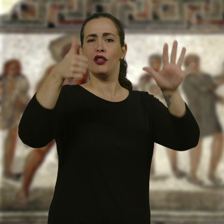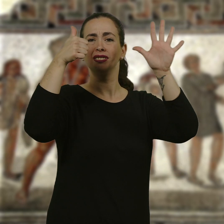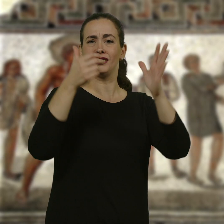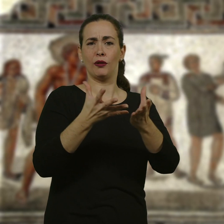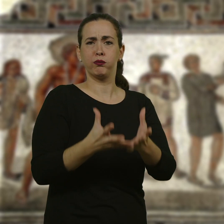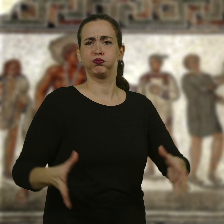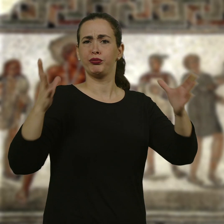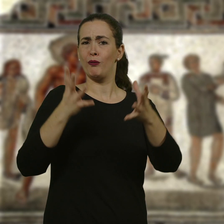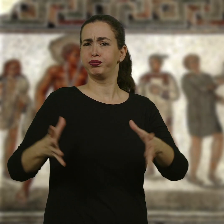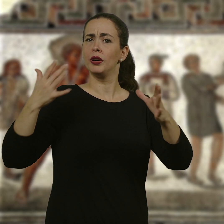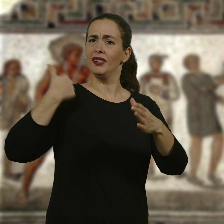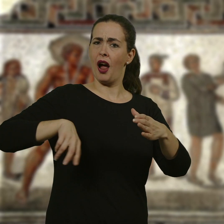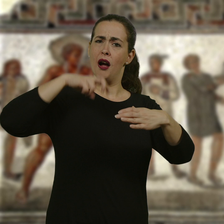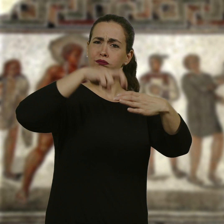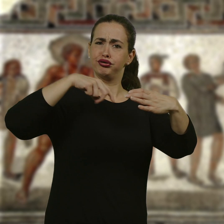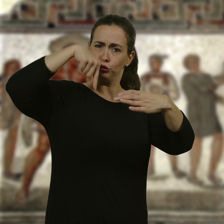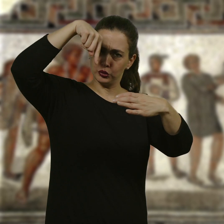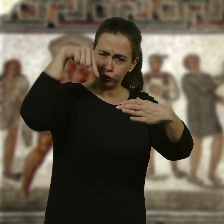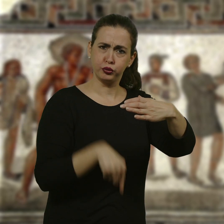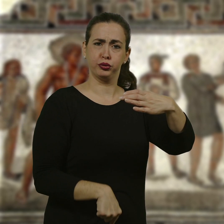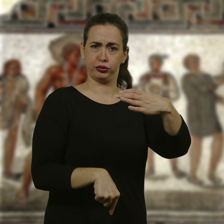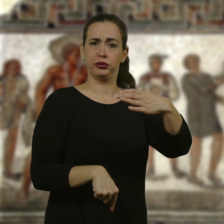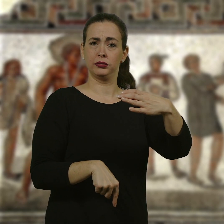Al costat hi havia sis sitges excavades al subsòl,